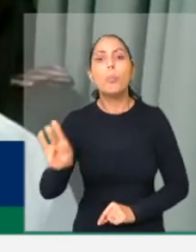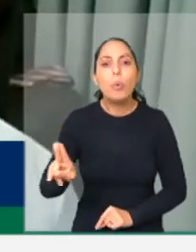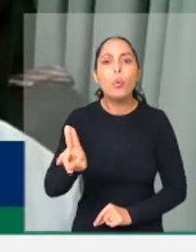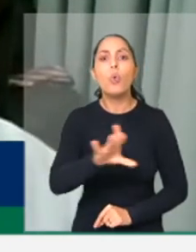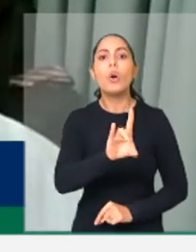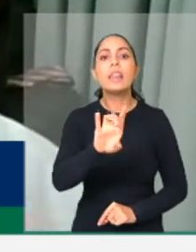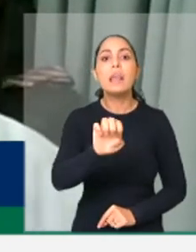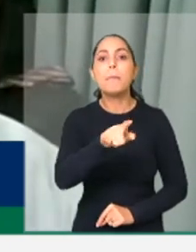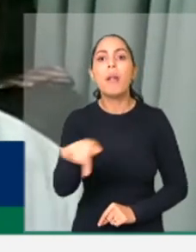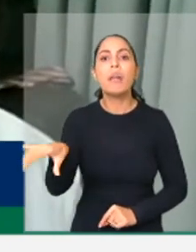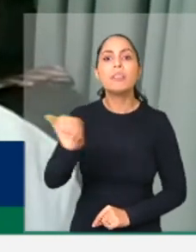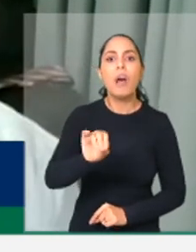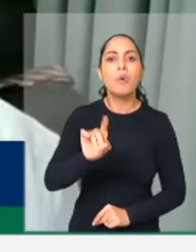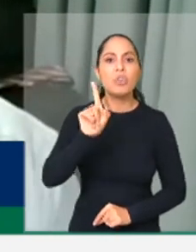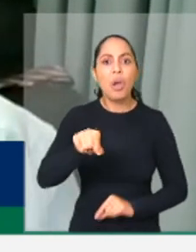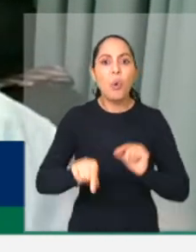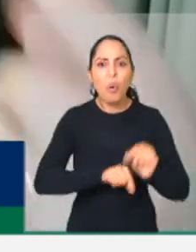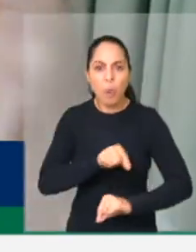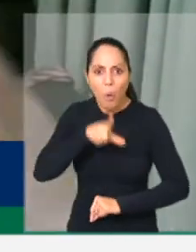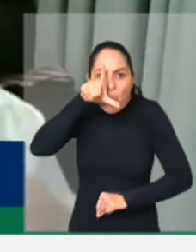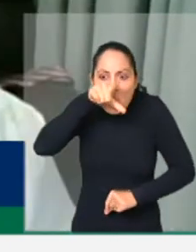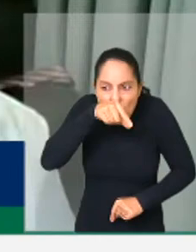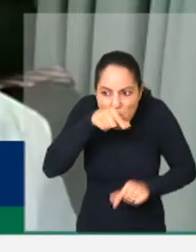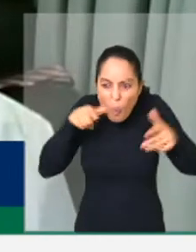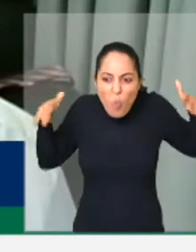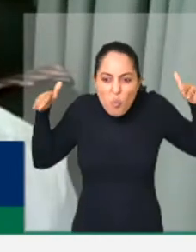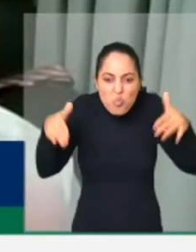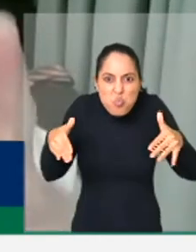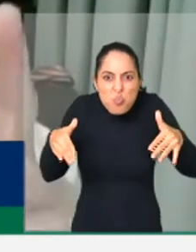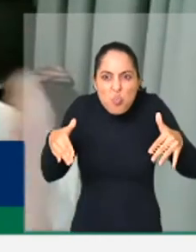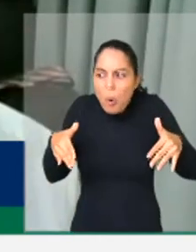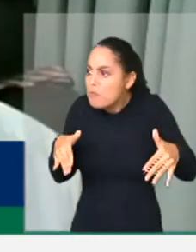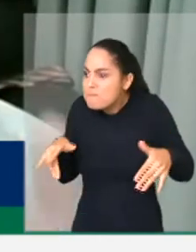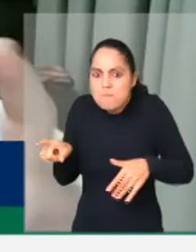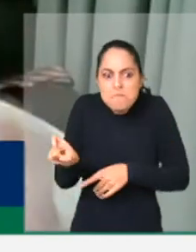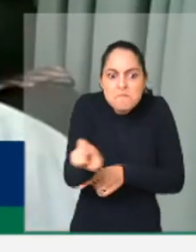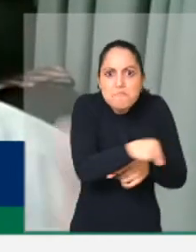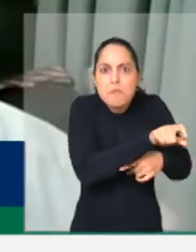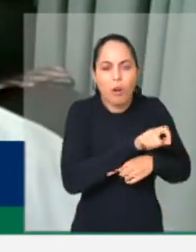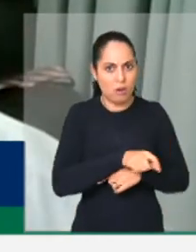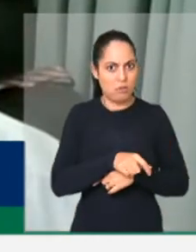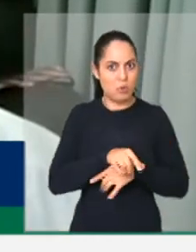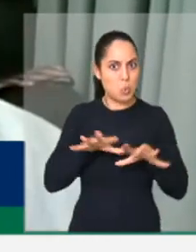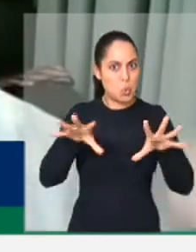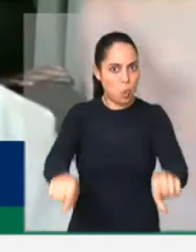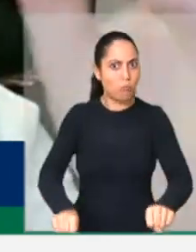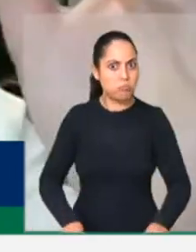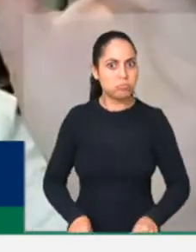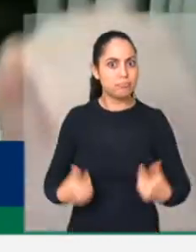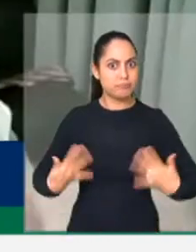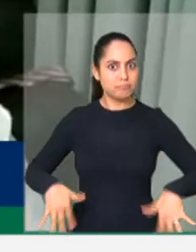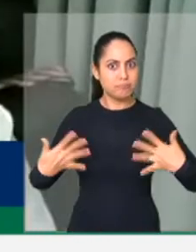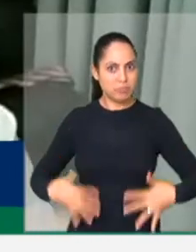NÃO NUNCA GENERALIZO. E NESTA MAIORIA NÃO ESTÁ O DEPUTADO POMPEO DE MATTOS, QUE É UM DEPUTADO DE ESQUERDA, MAS DE BOM SENSO. O DEPUTADO POMPEO